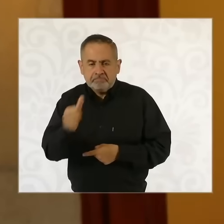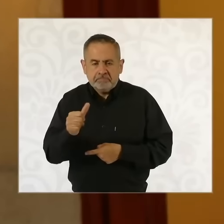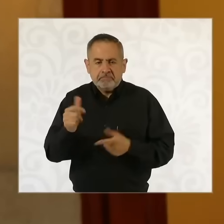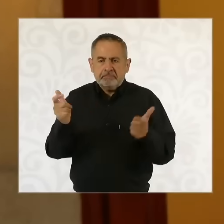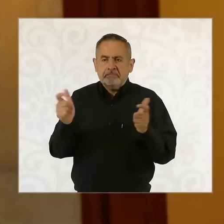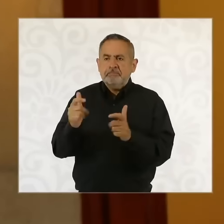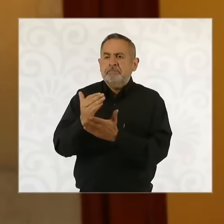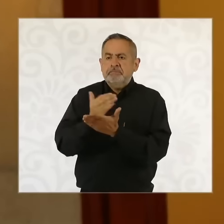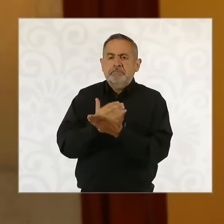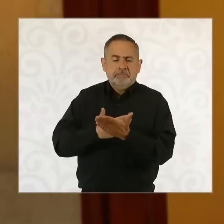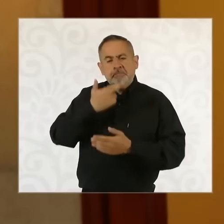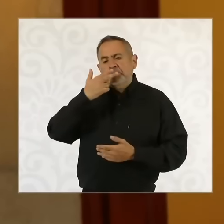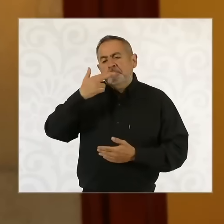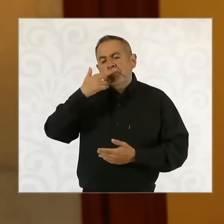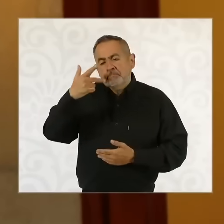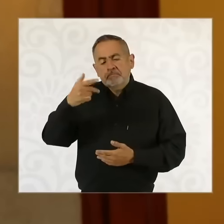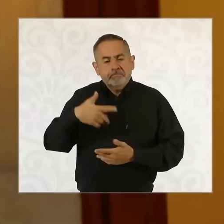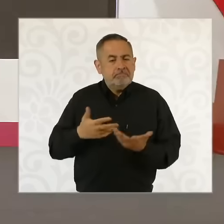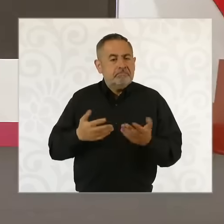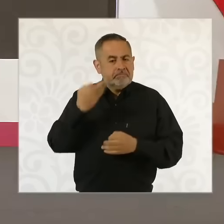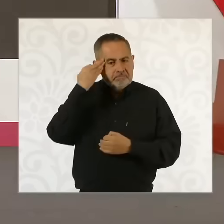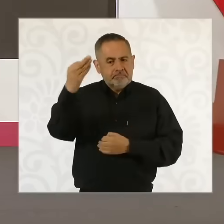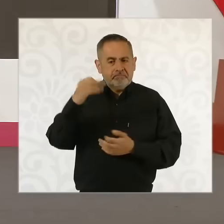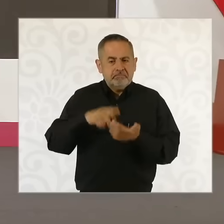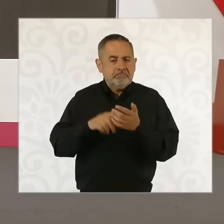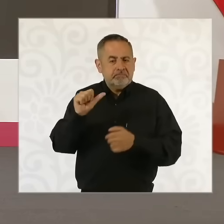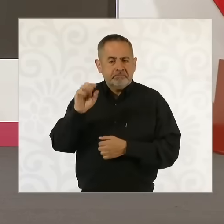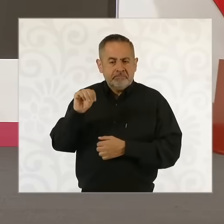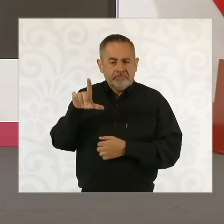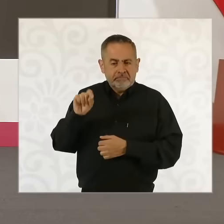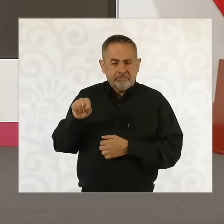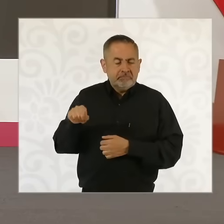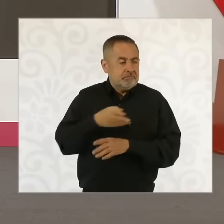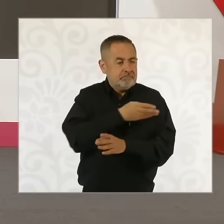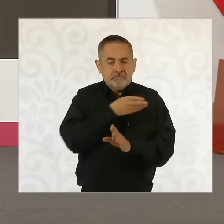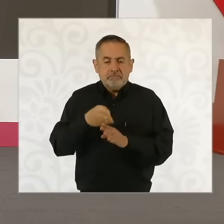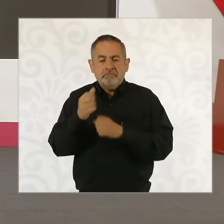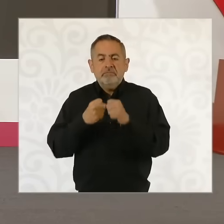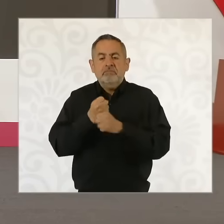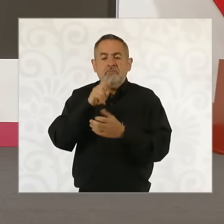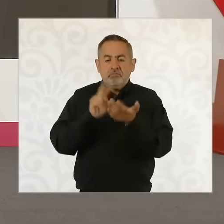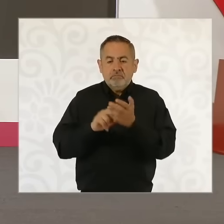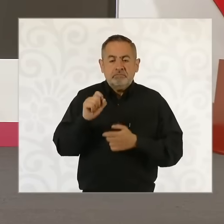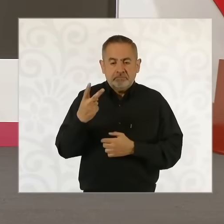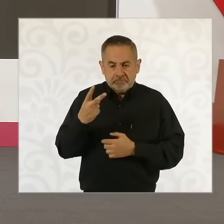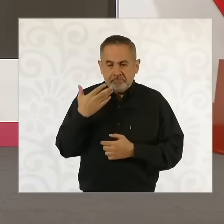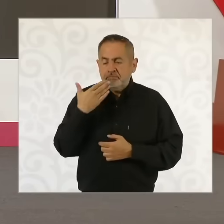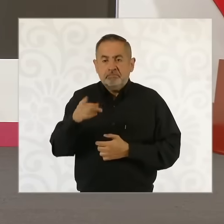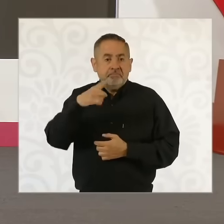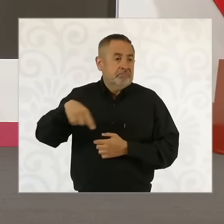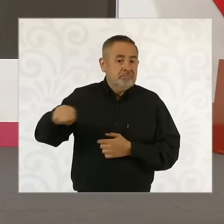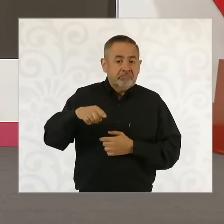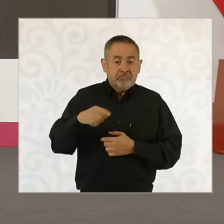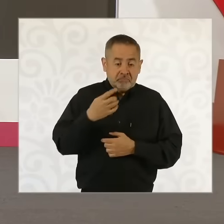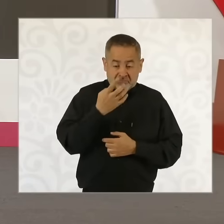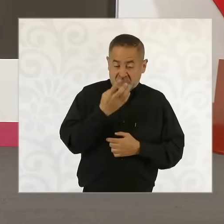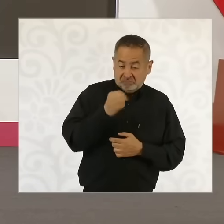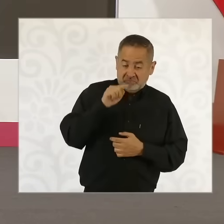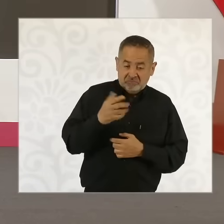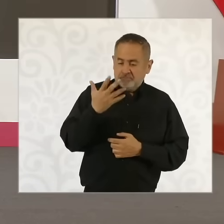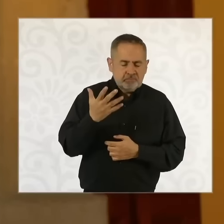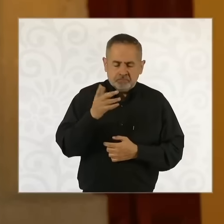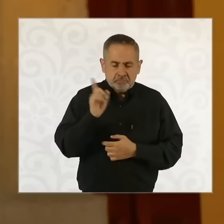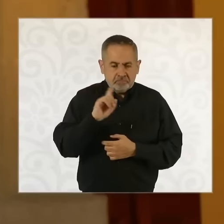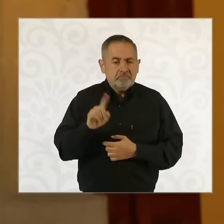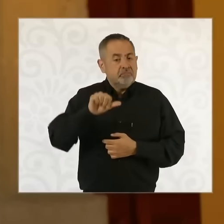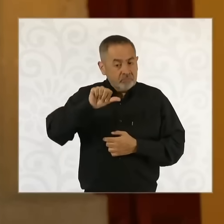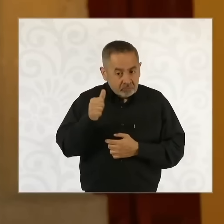durante el periodo del presidente López Obrador hasta 2022 es decir ya no es 9.5 sino 11 millones